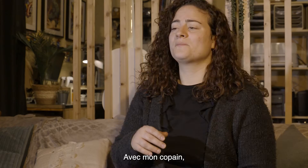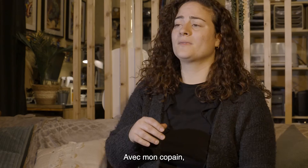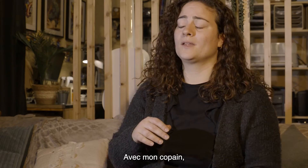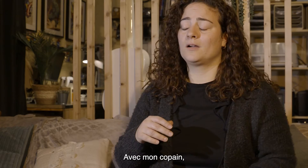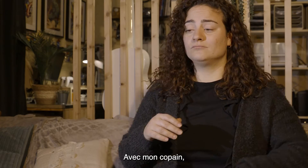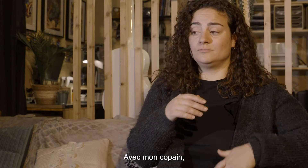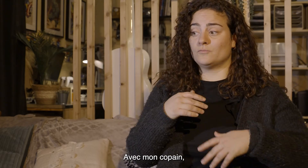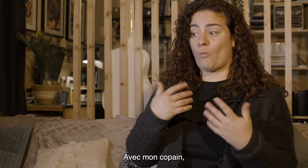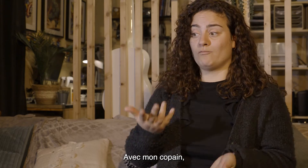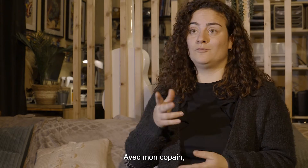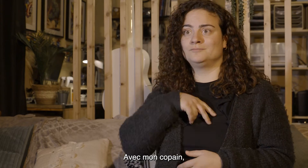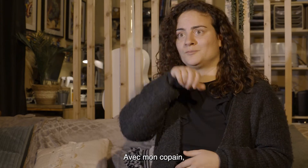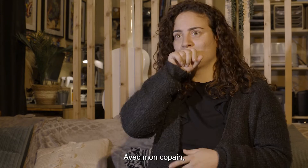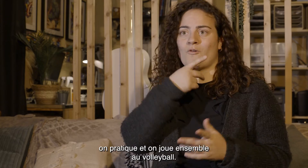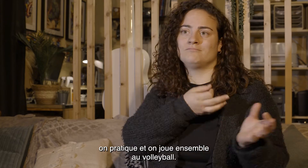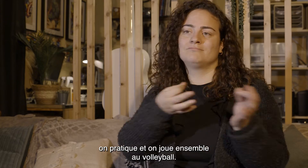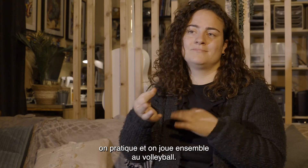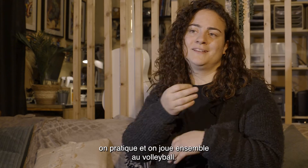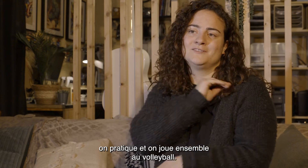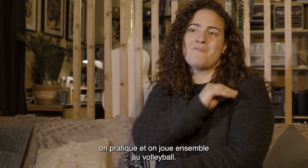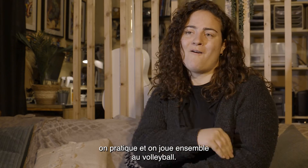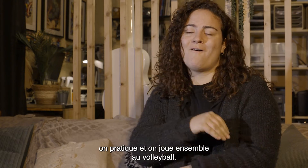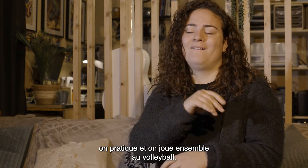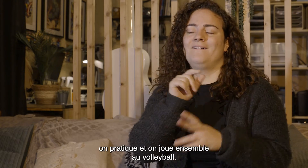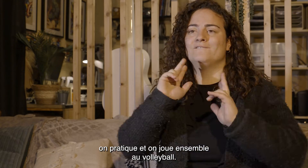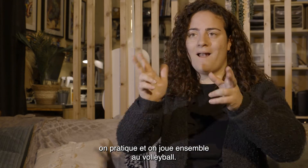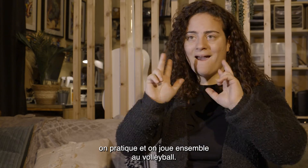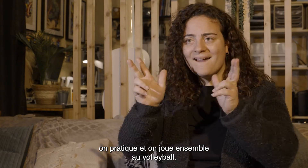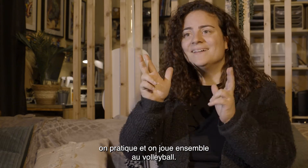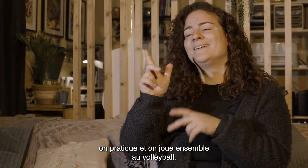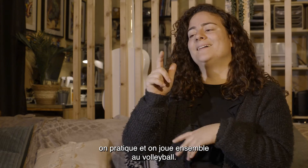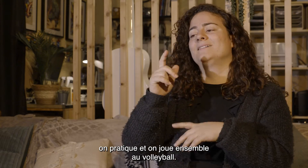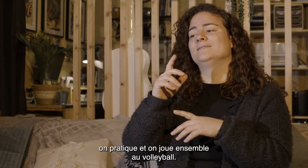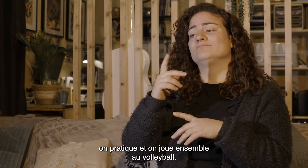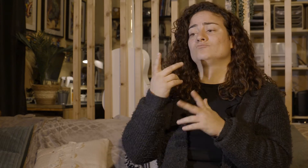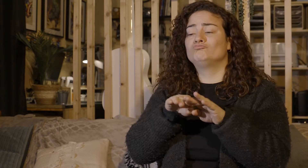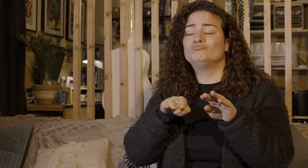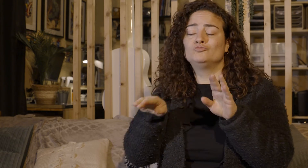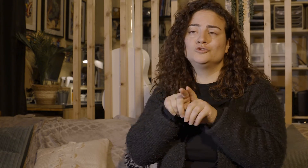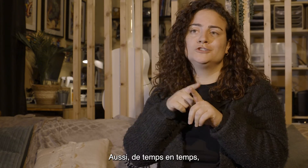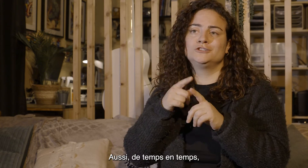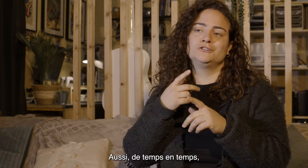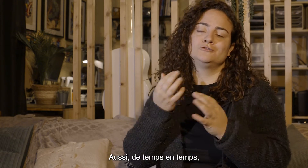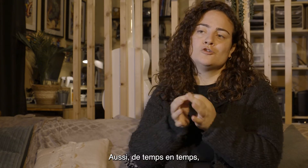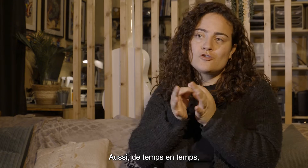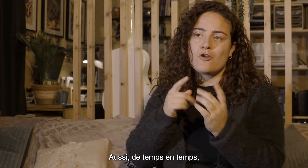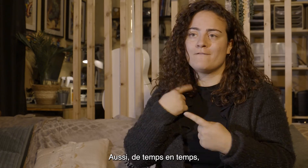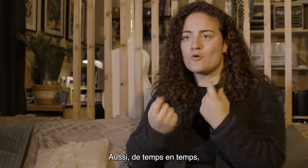Avec mon copain, on pratique et on joue ensemble au volleyball. Aussi, de temps en temps,